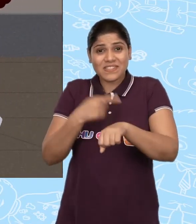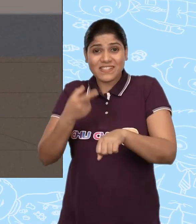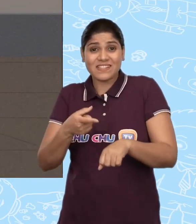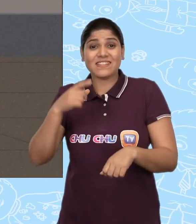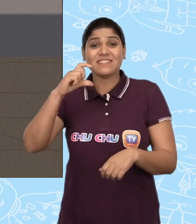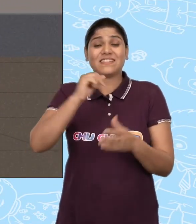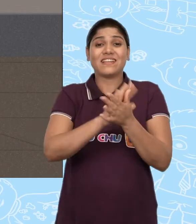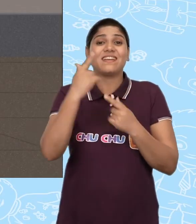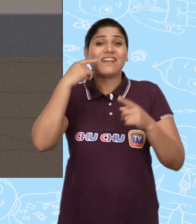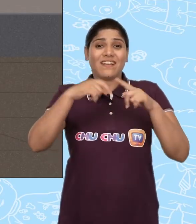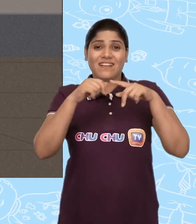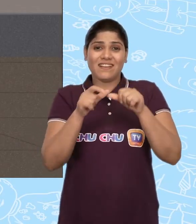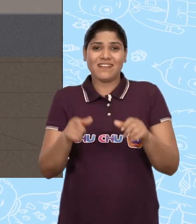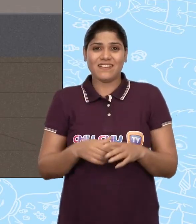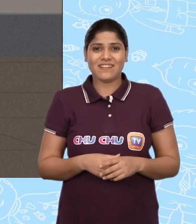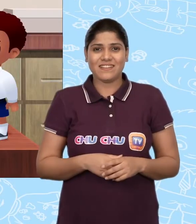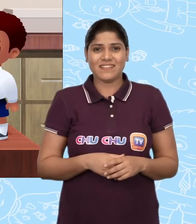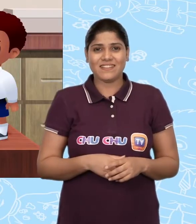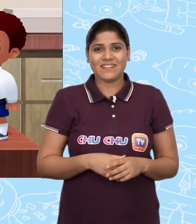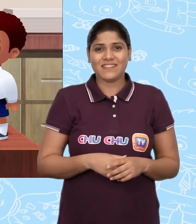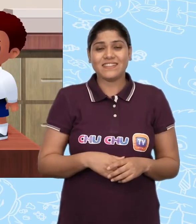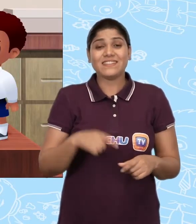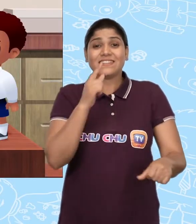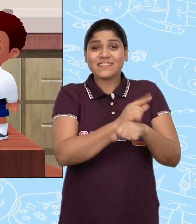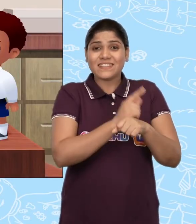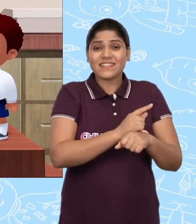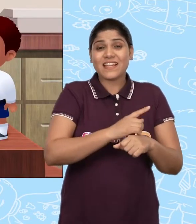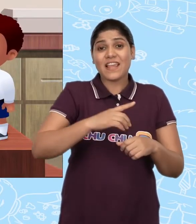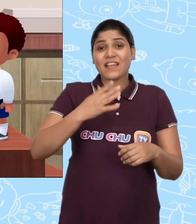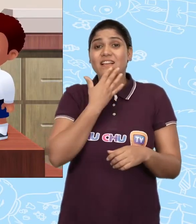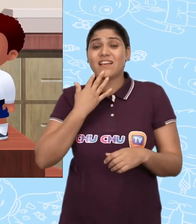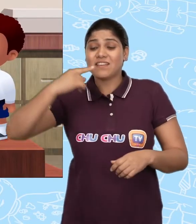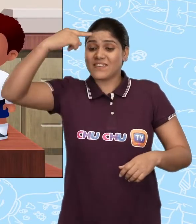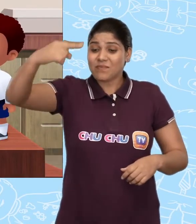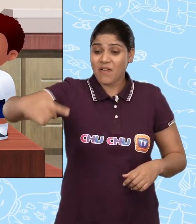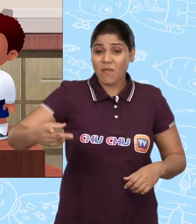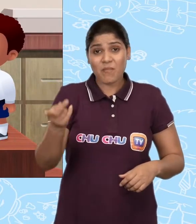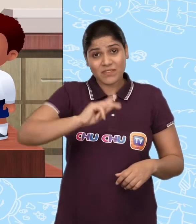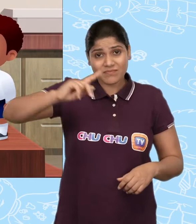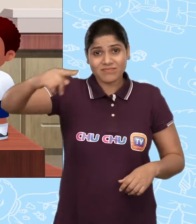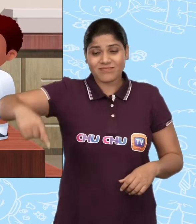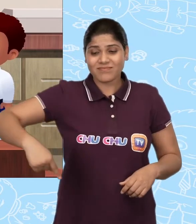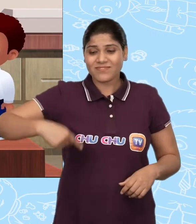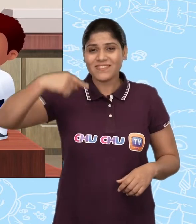अब बारी थी Chika की तो Miss Dorothy ने रंगो का पहिया दोबारा घूमाया